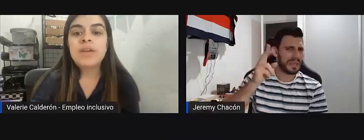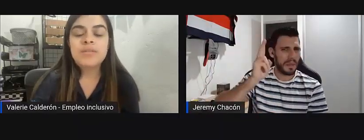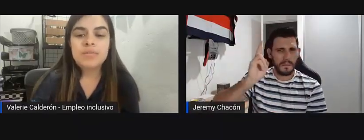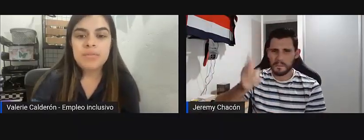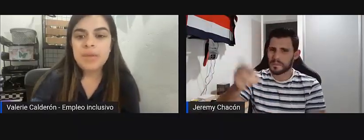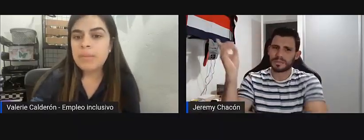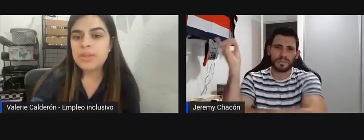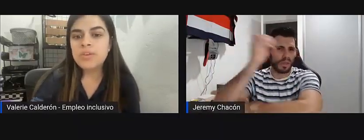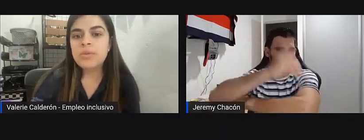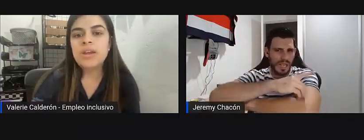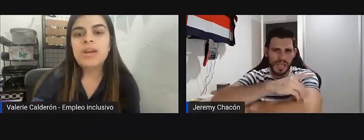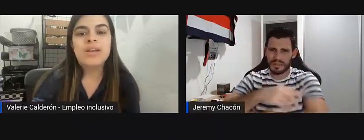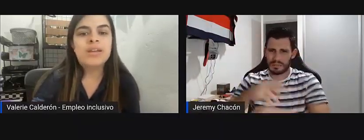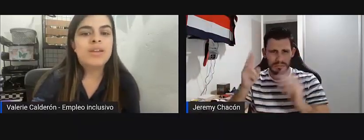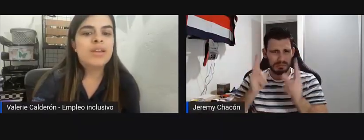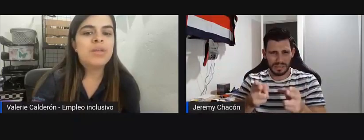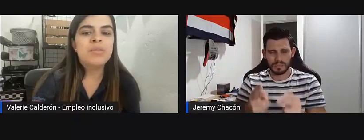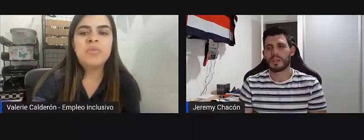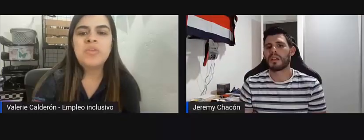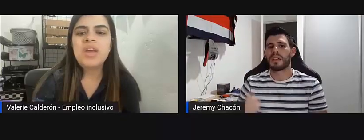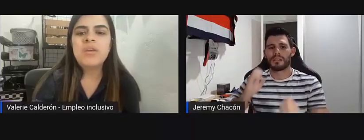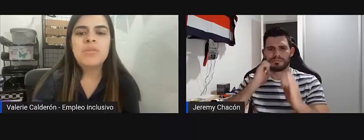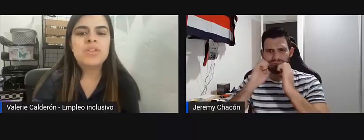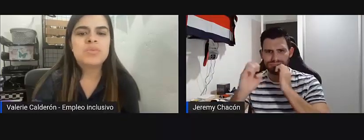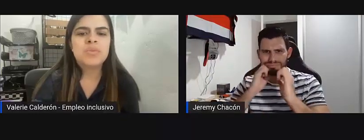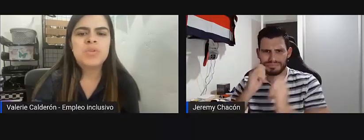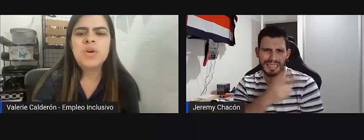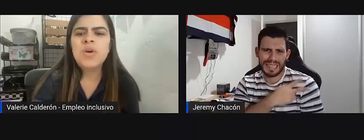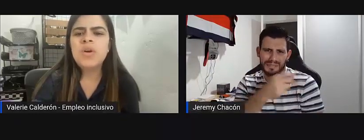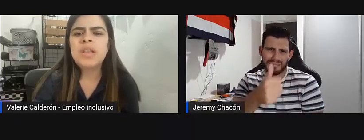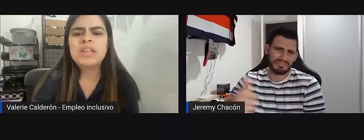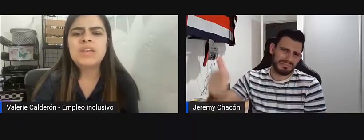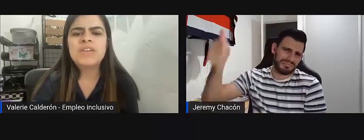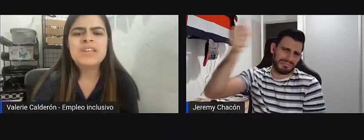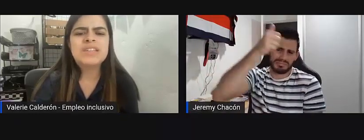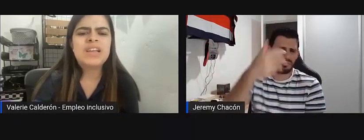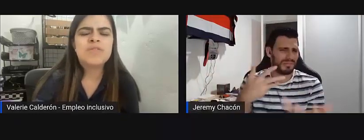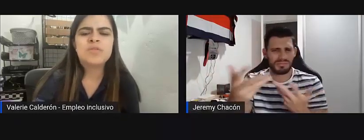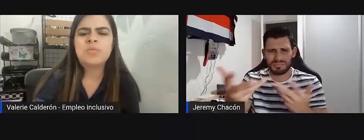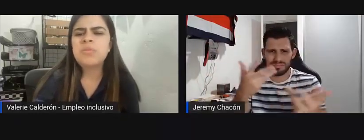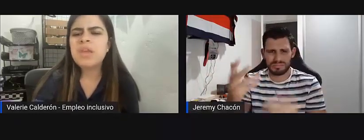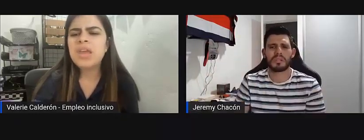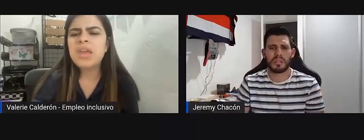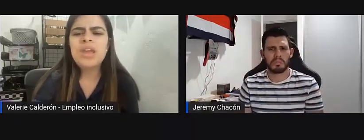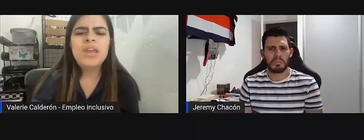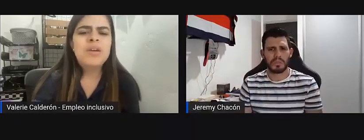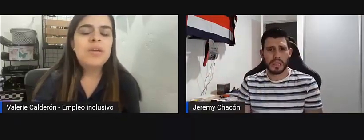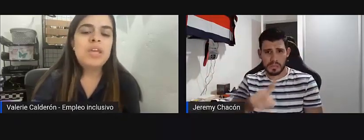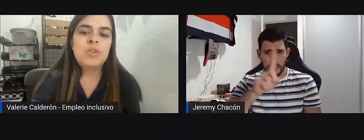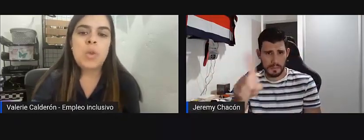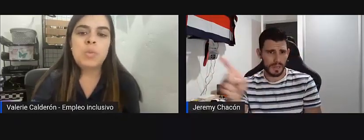el mayor verdad el mismo día me respondió en la entrevista El jefe súper bien y todo